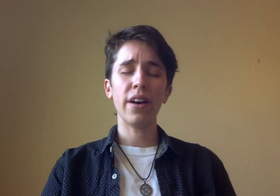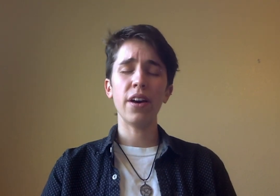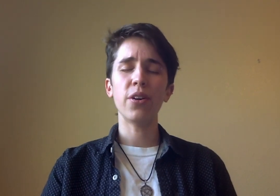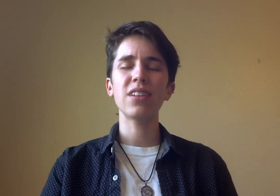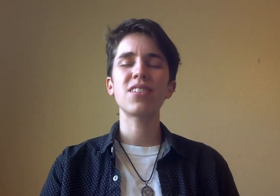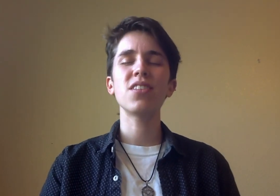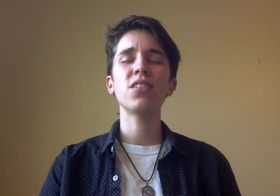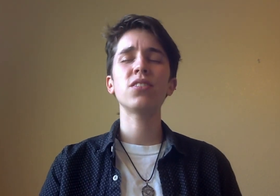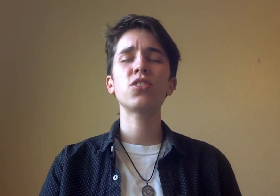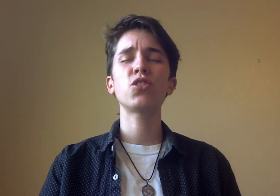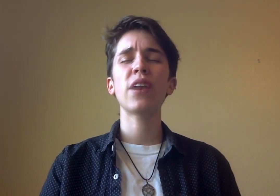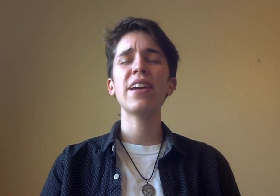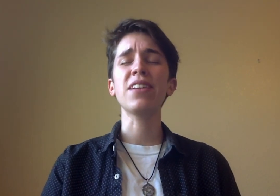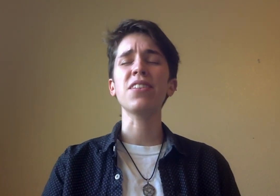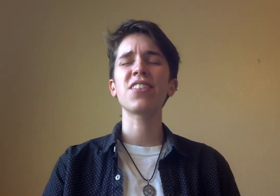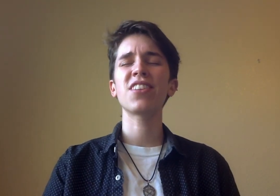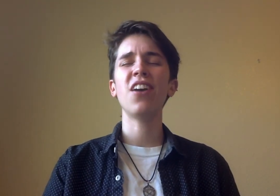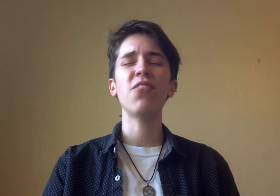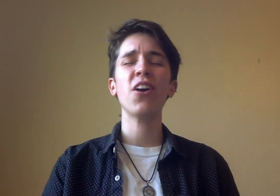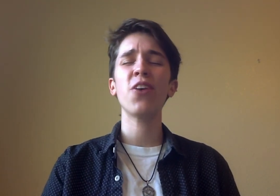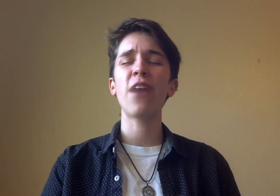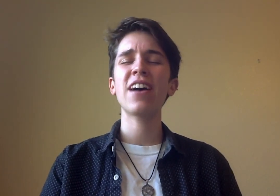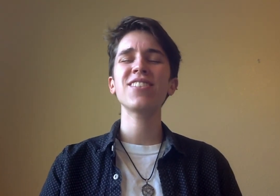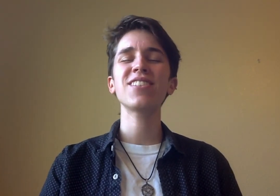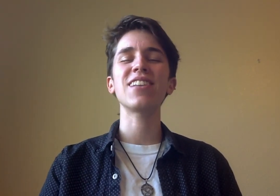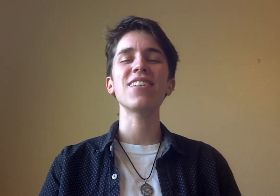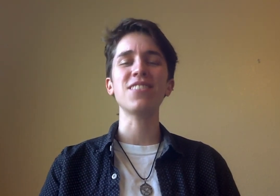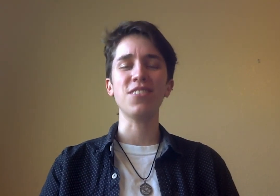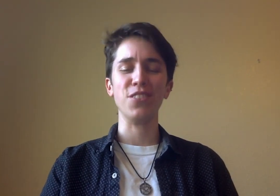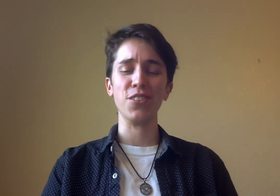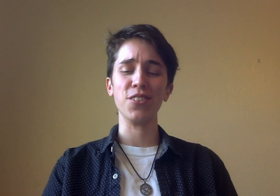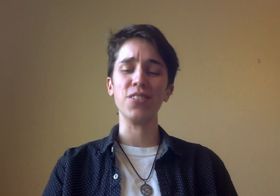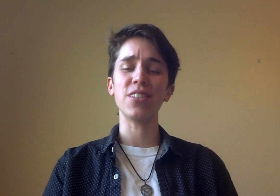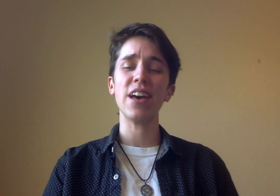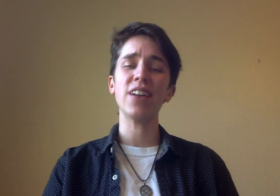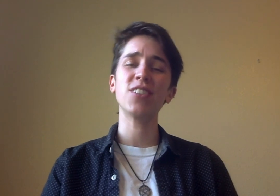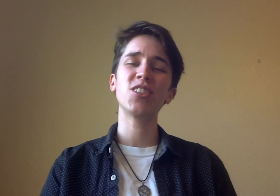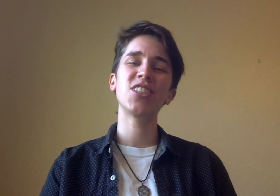¿Dónde está la fuerza de los antepasados?